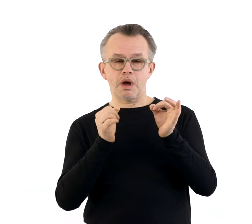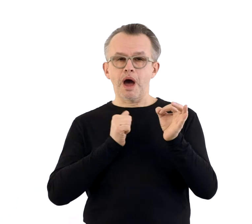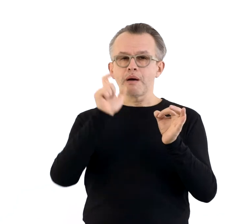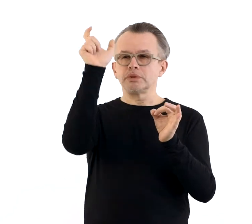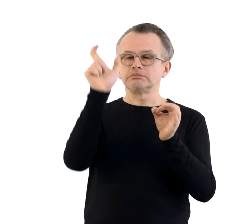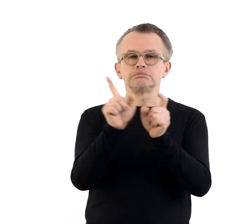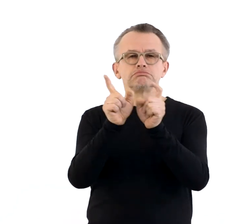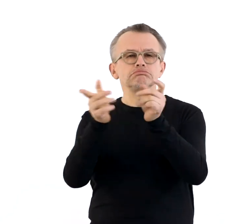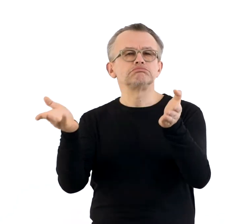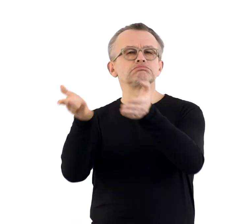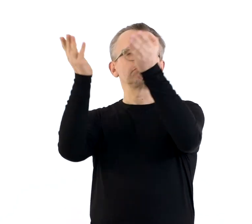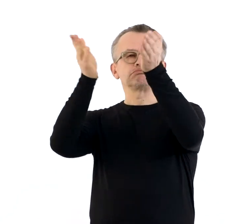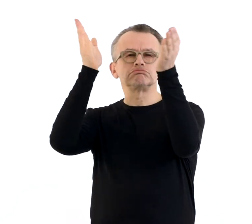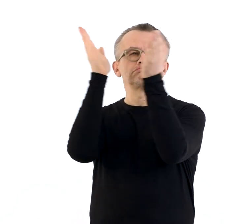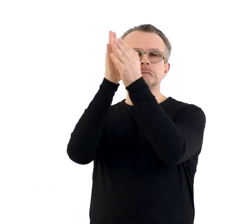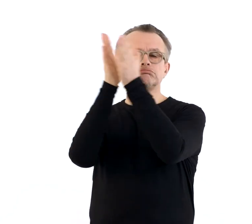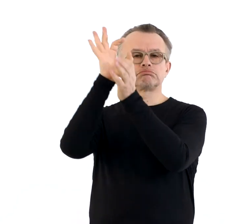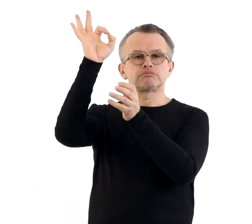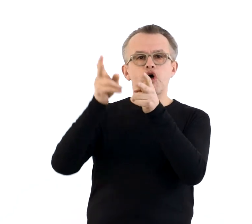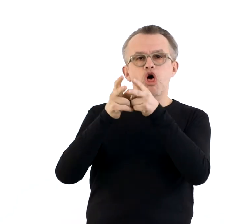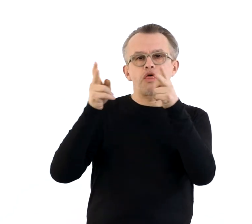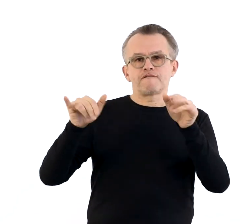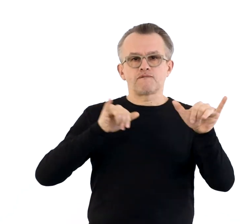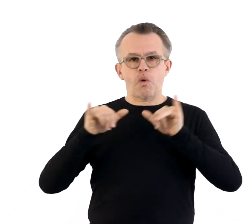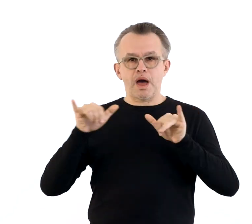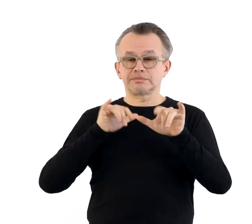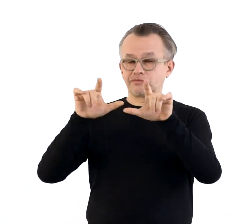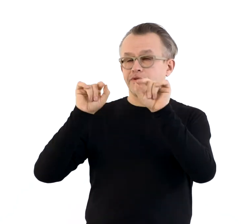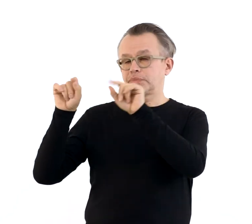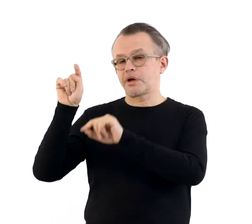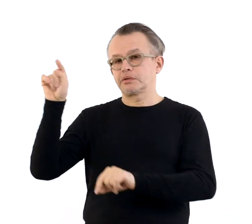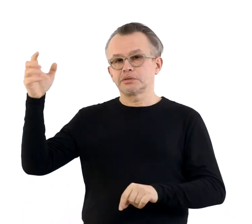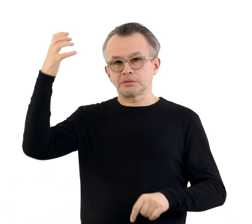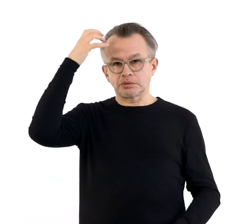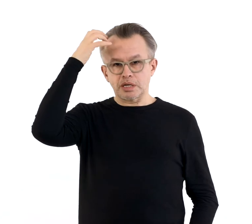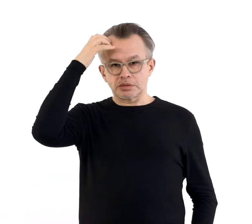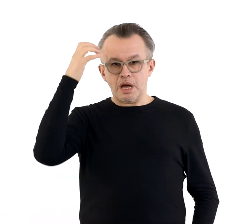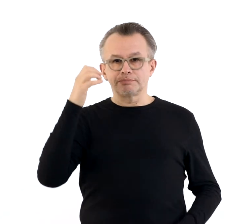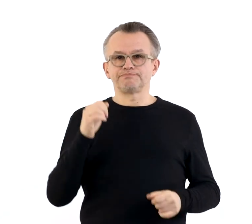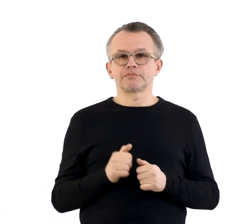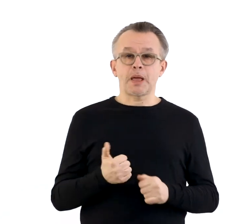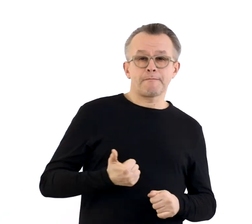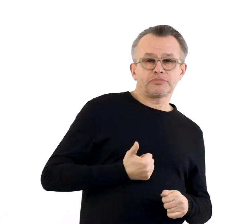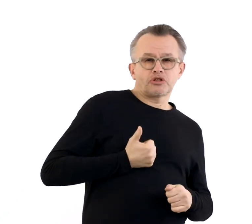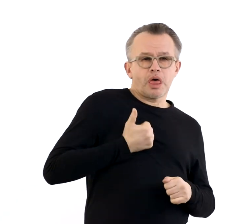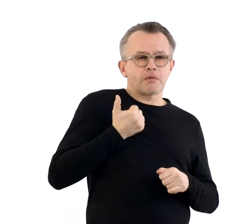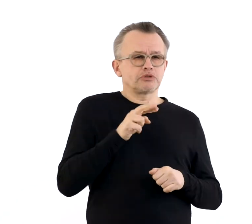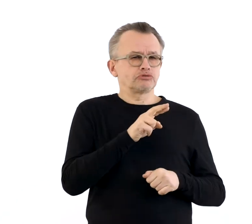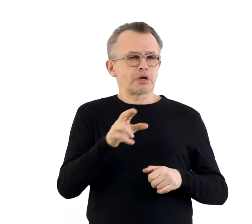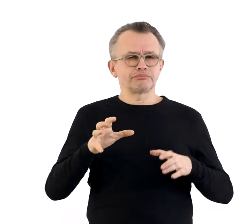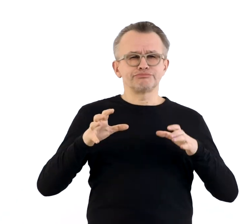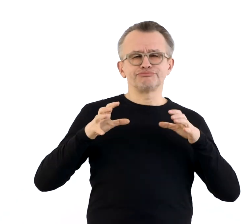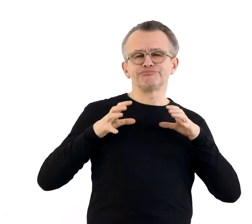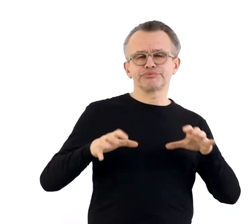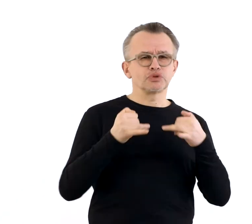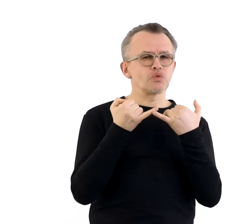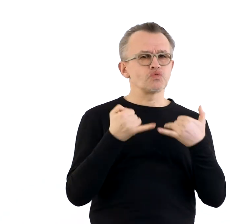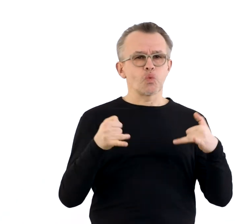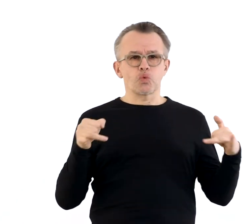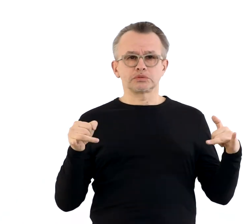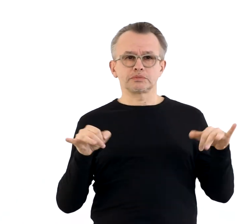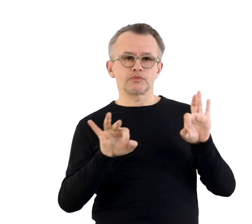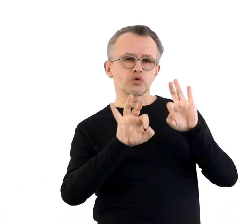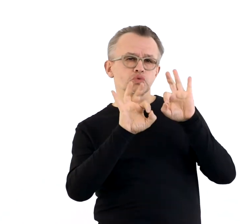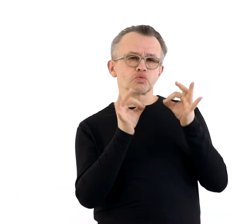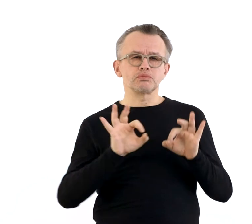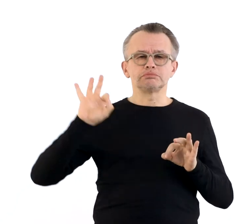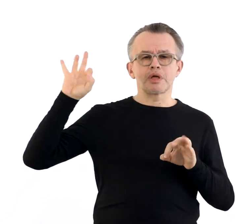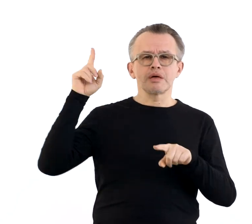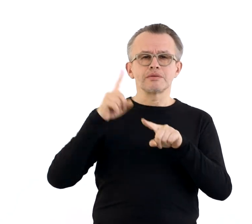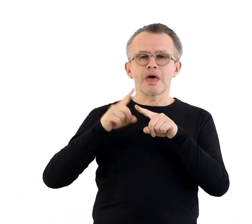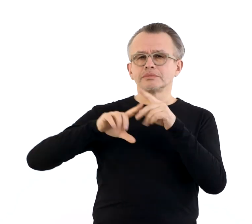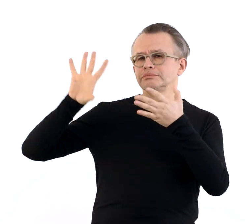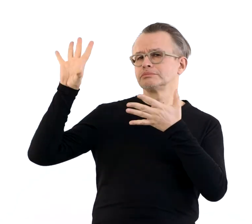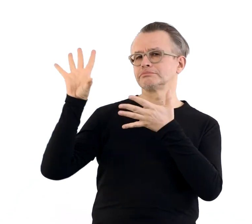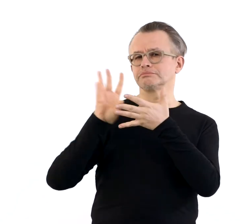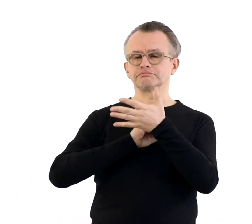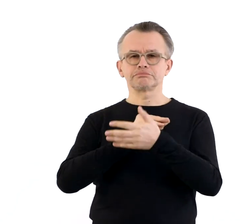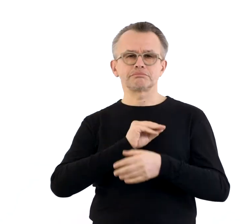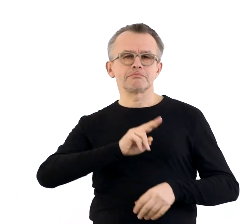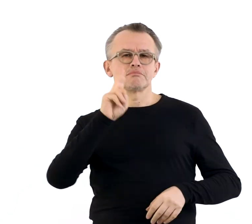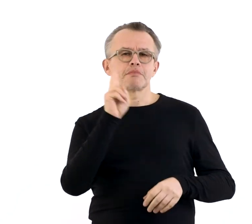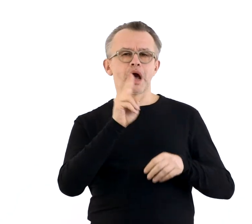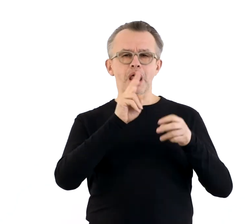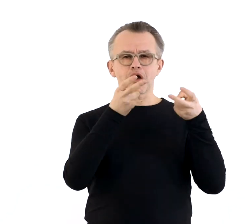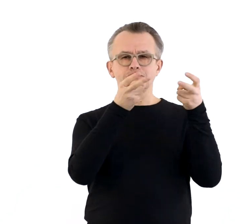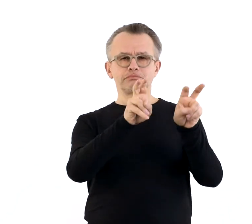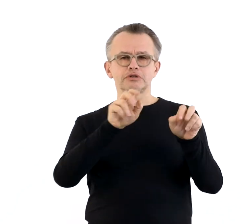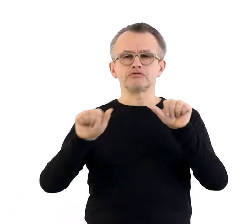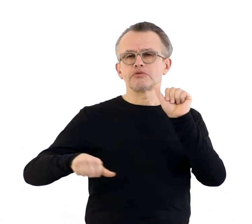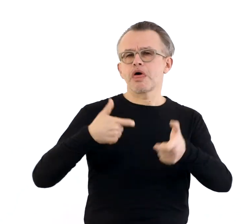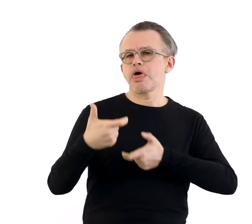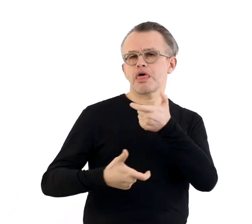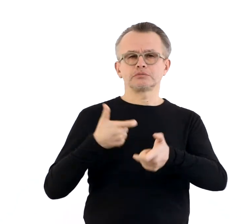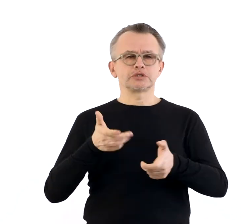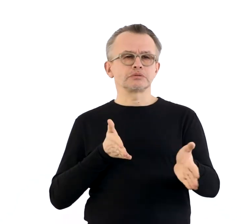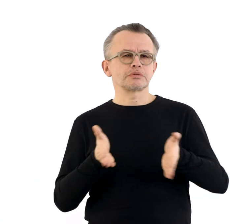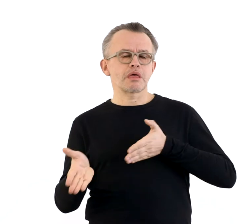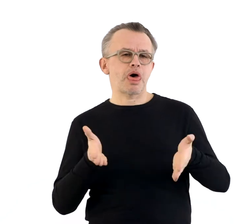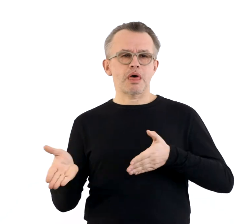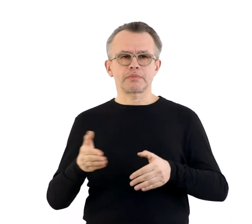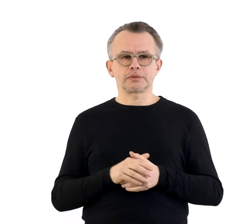która miała gloryfikować okres władzy danego cezara, przepych i bogactwo w postaci kopiowanej sztuki greckiej, malowideł, rzeźb i ceramiki.